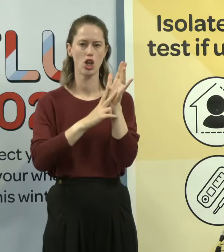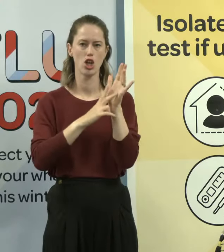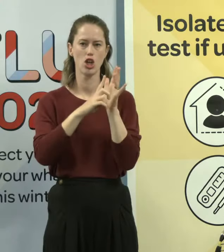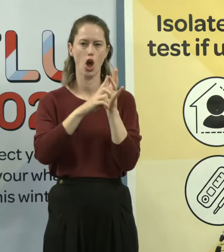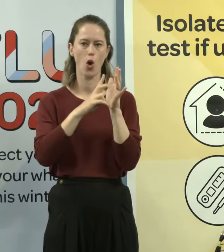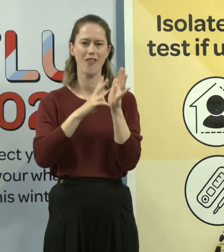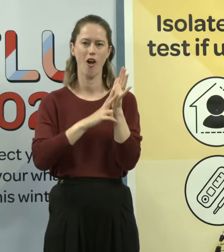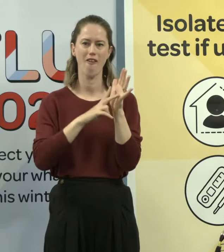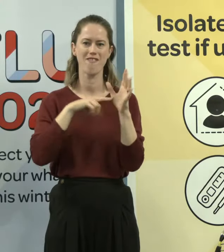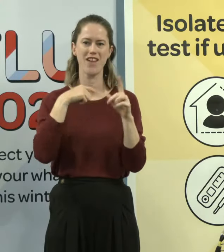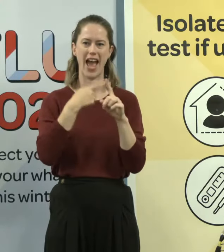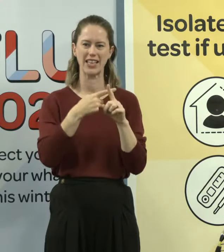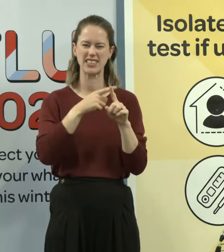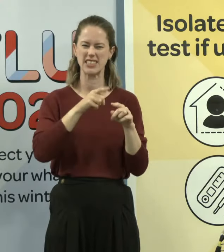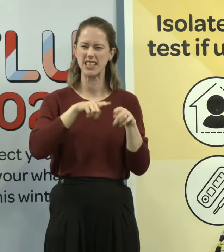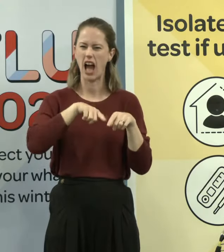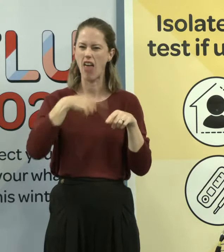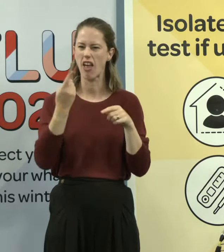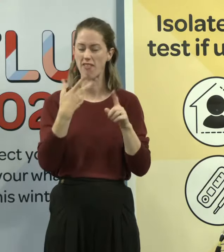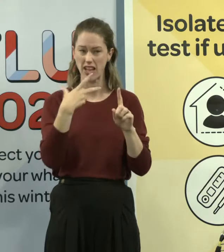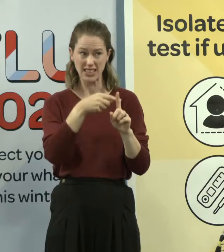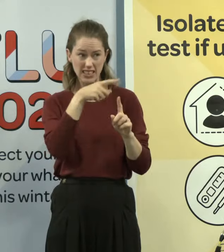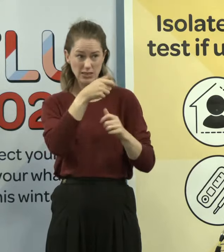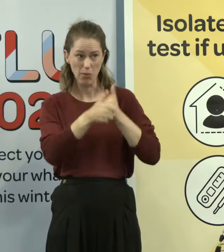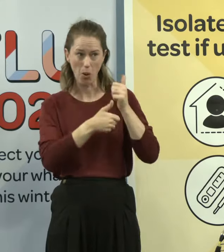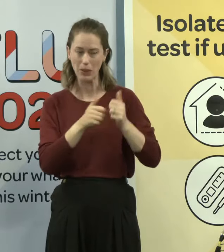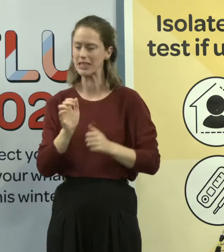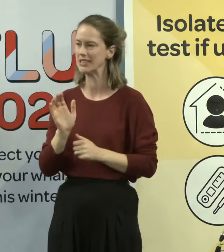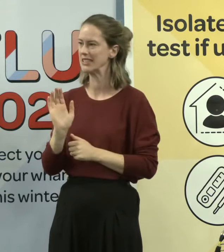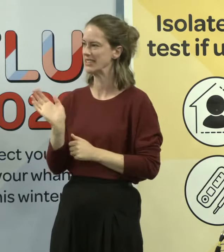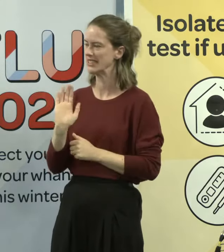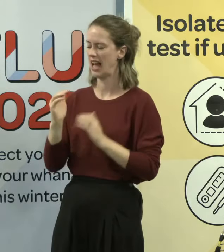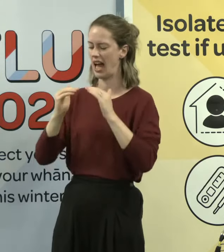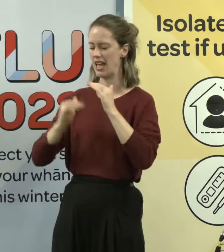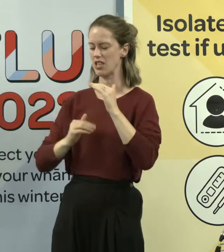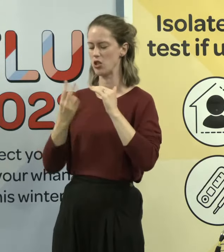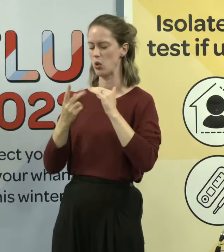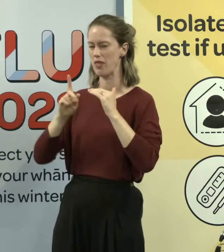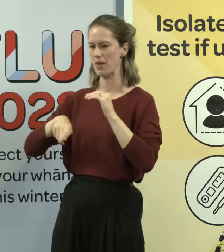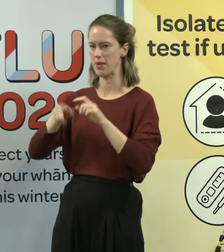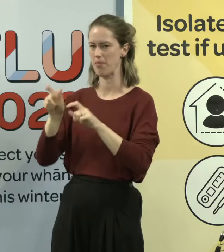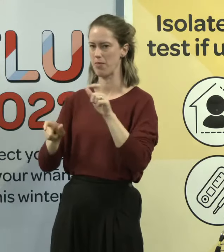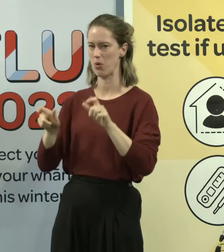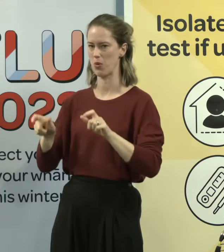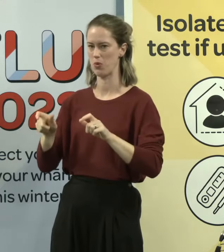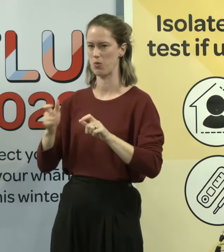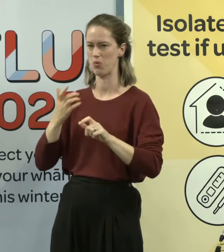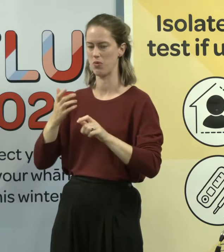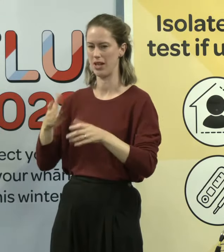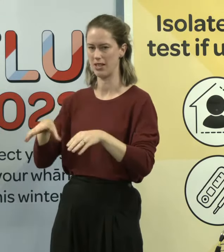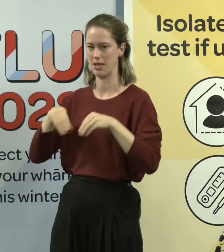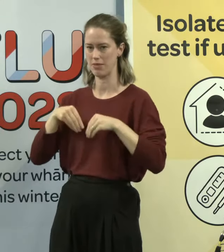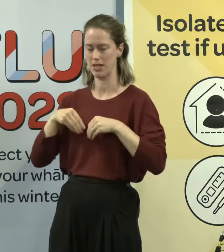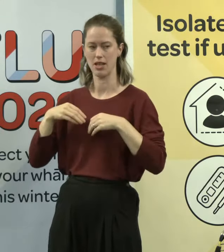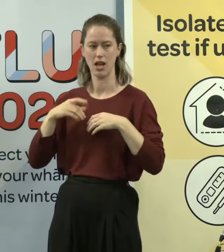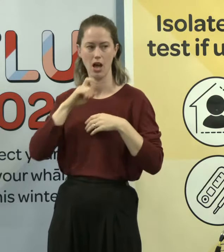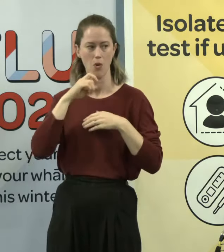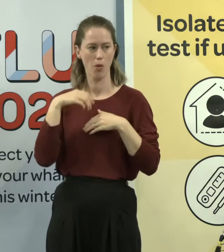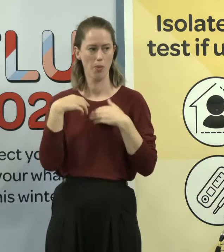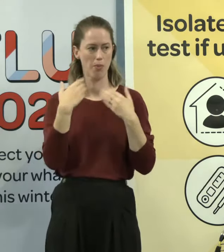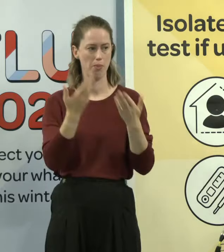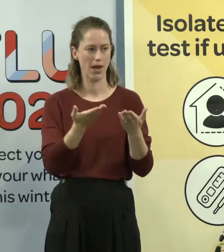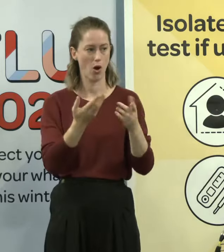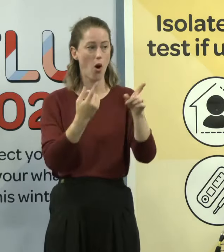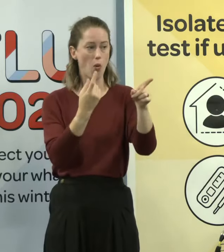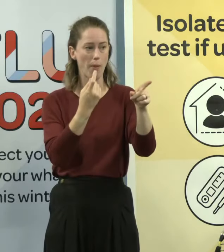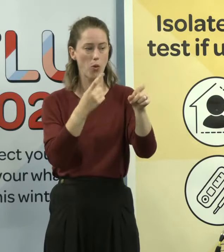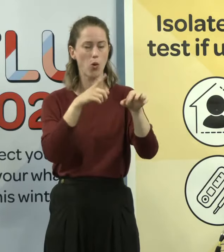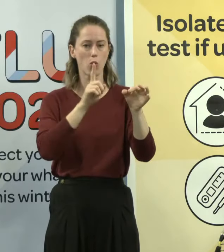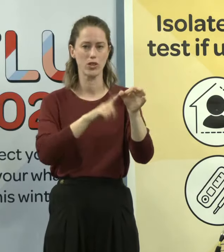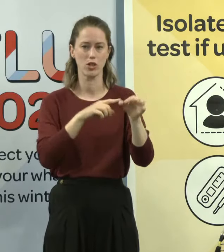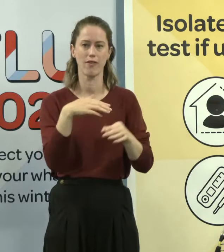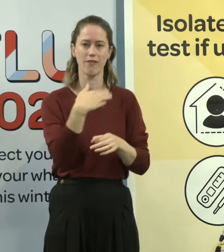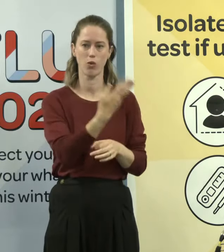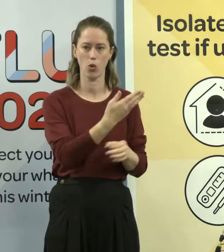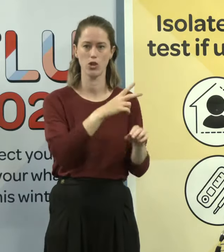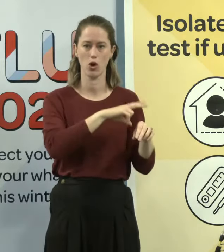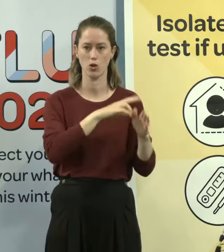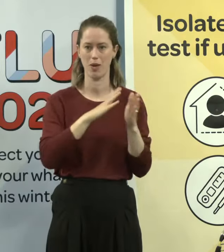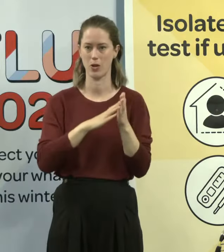uru ki tera ahuatanga.